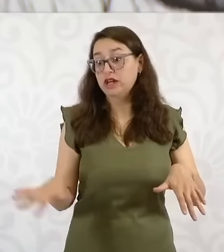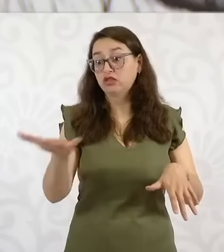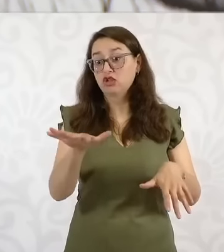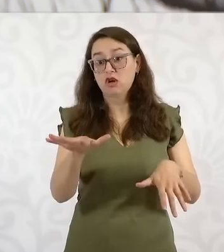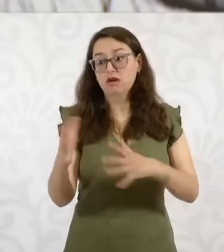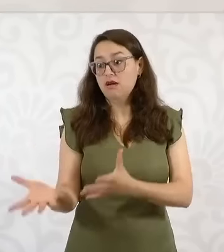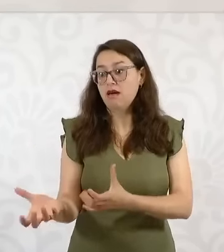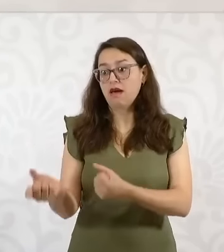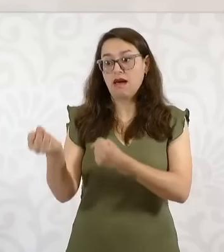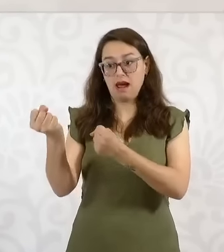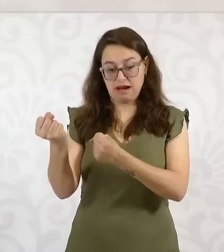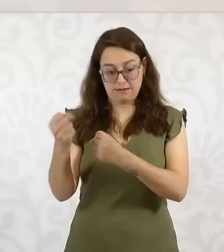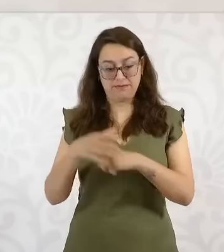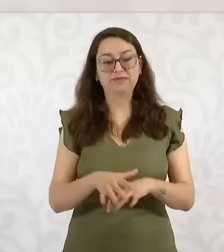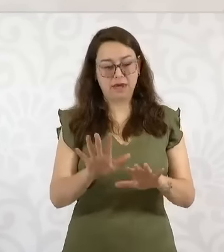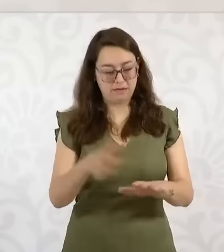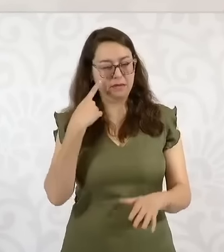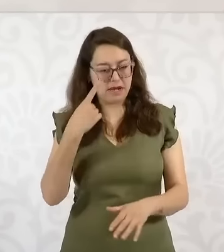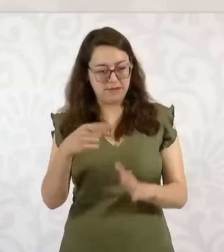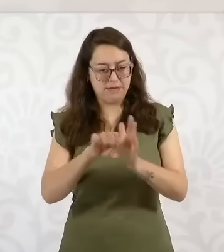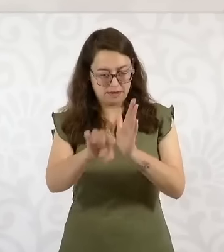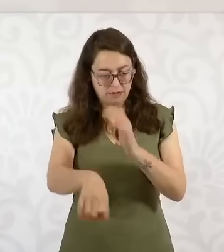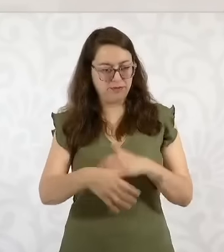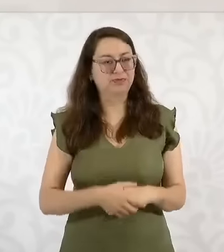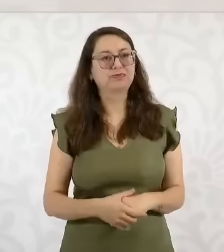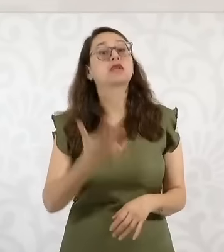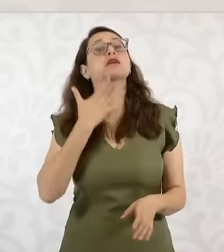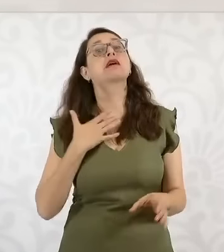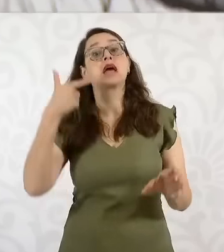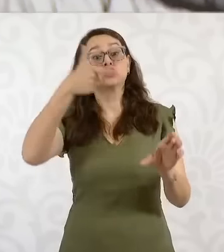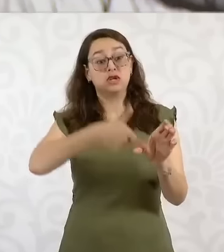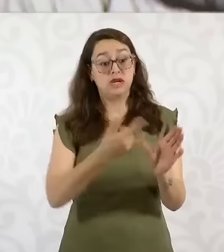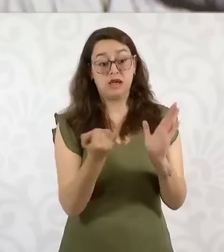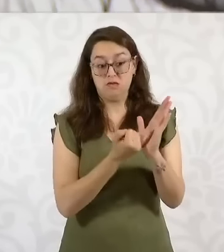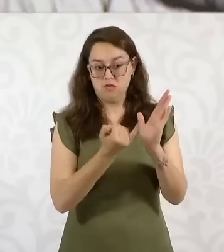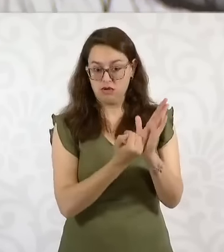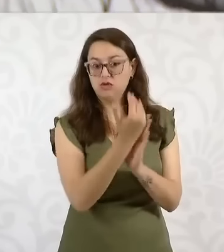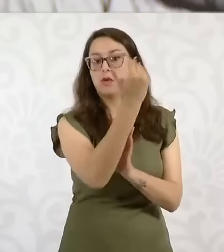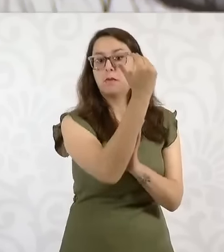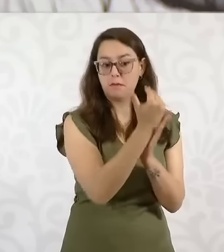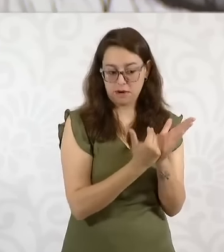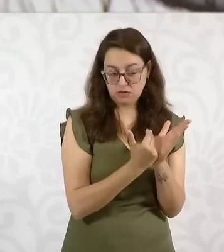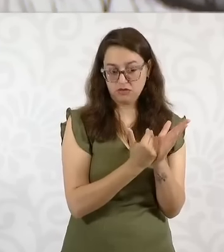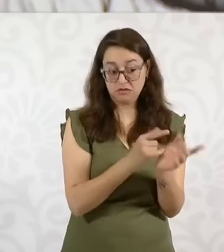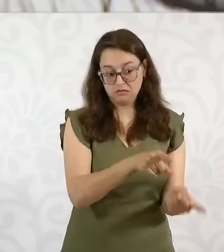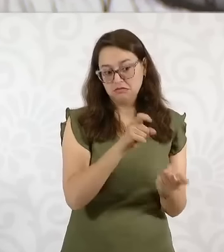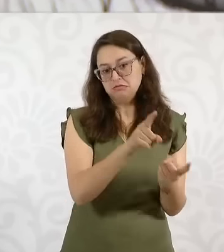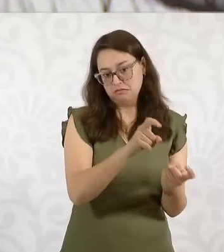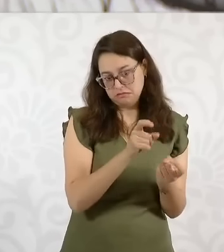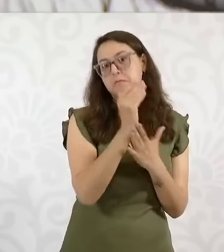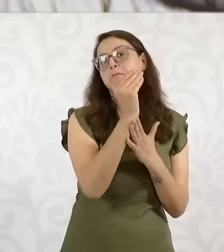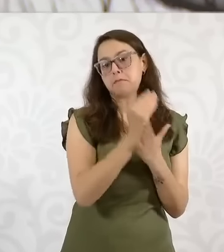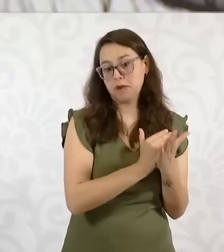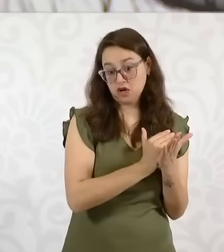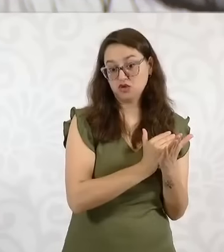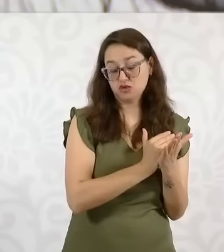reduce el impuesto a la gasolina para que no suba de precio. Pero también por estar más alto el